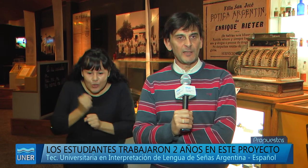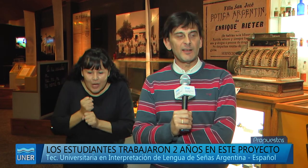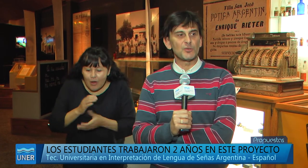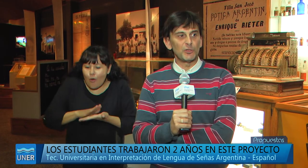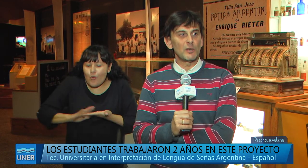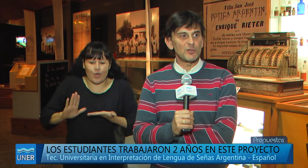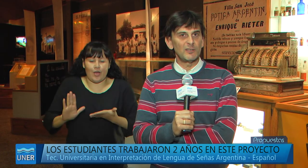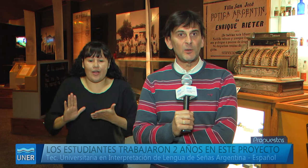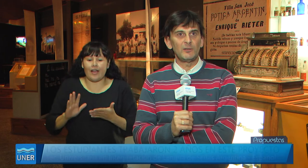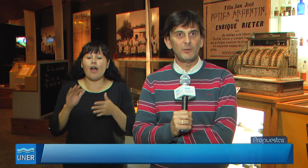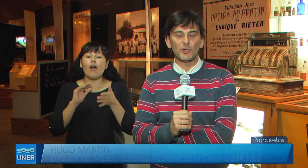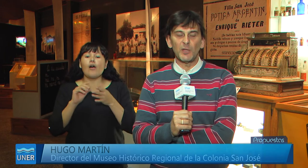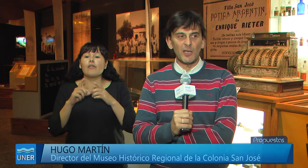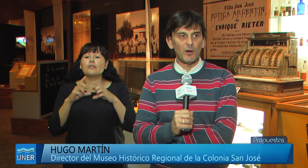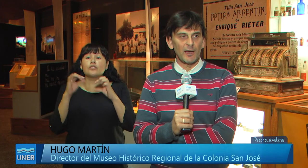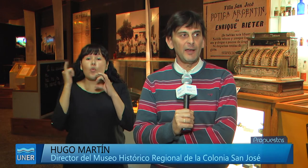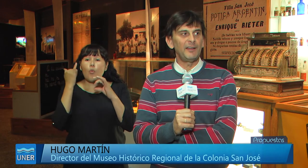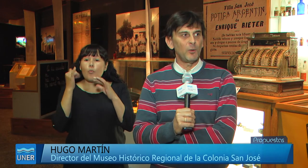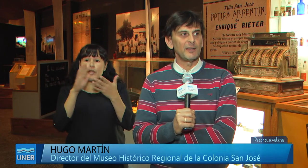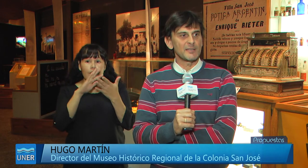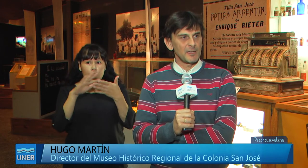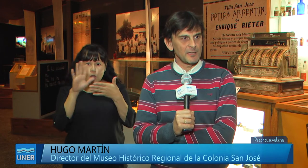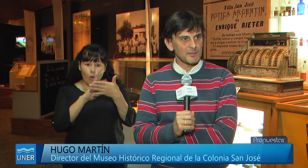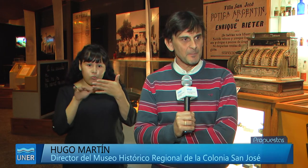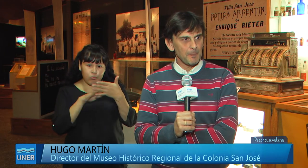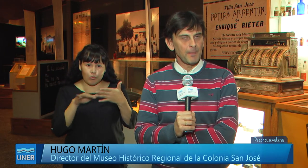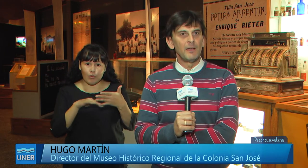que es la subtitulación de nuestros videos en lengua de señas.